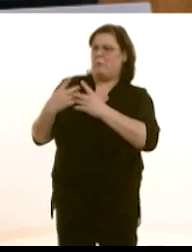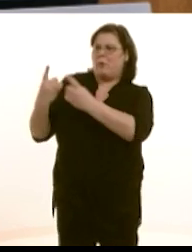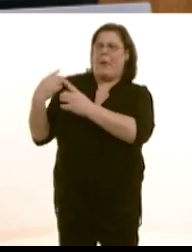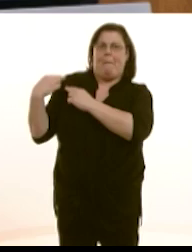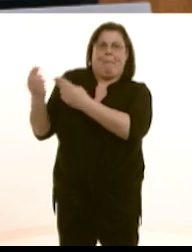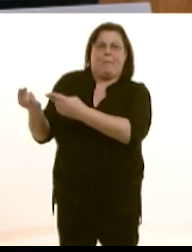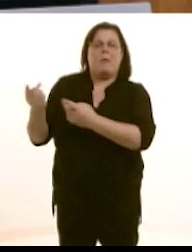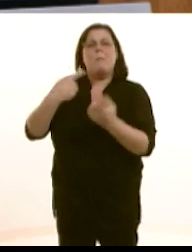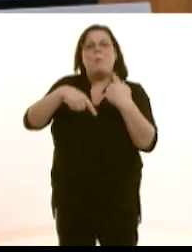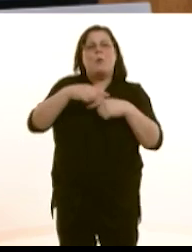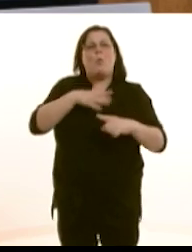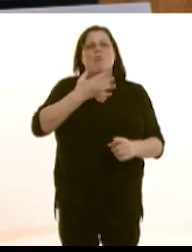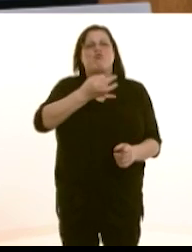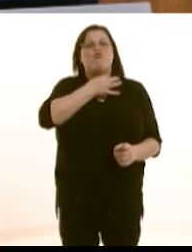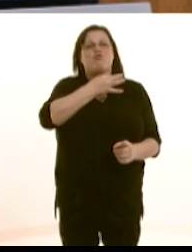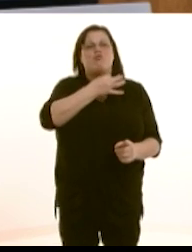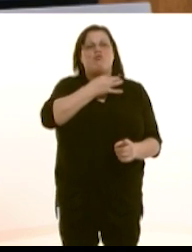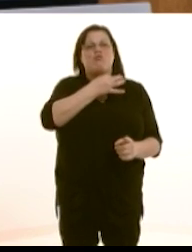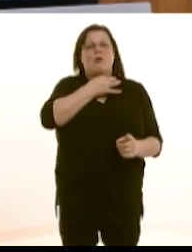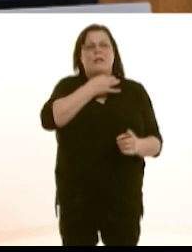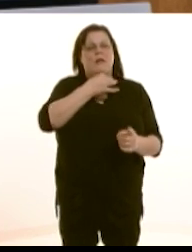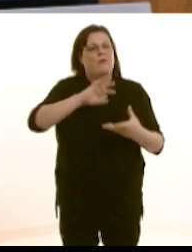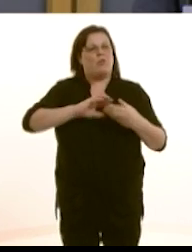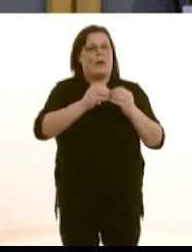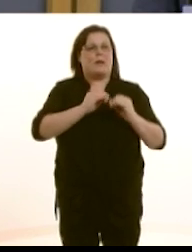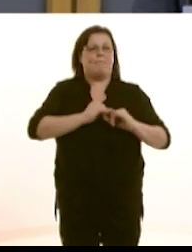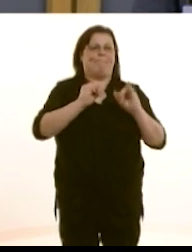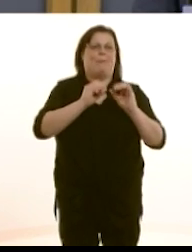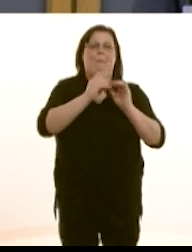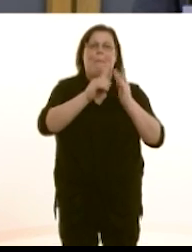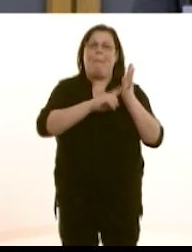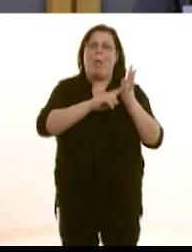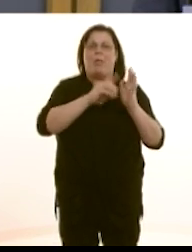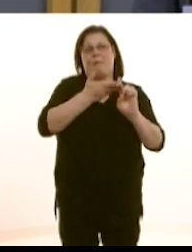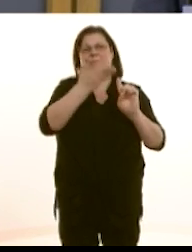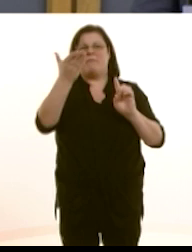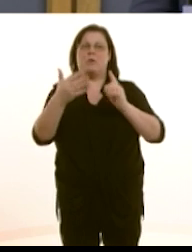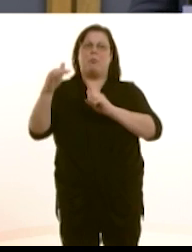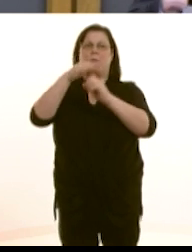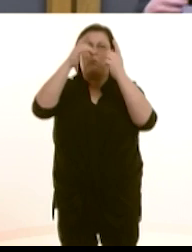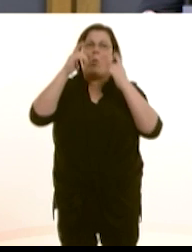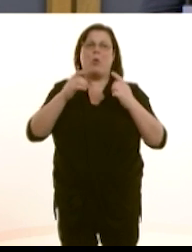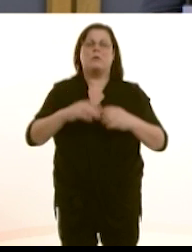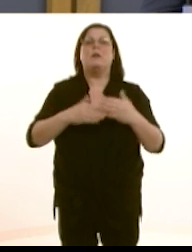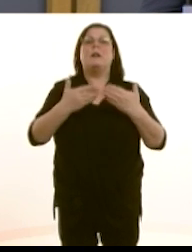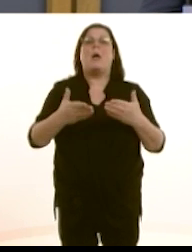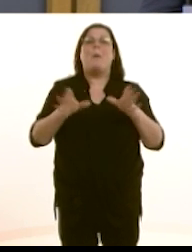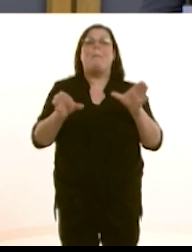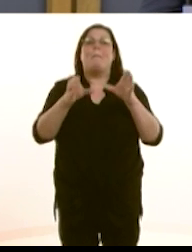Y Llywydd / The Presiding Officer: We now move to questions from the party leaders.